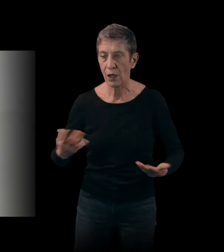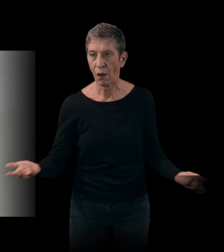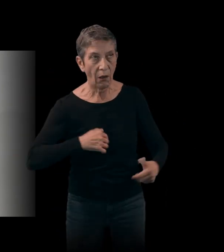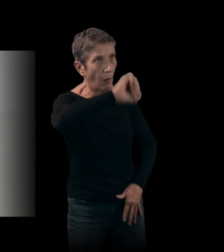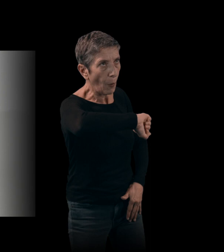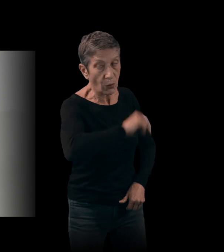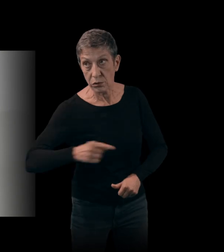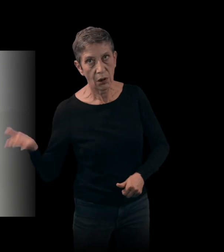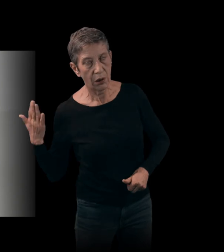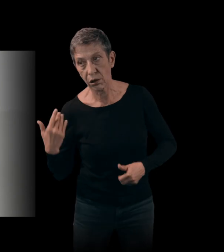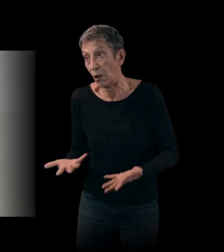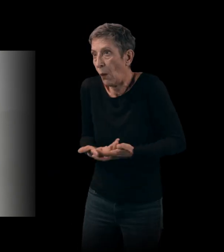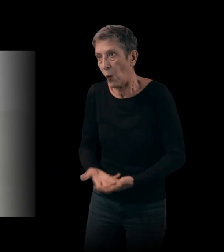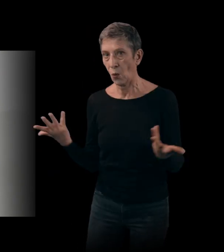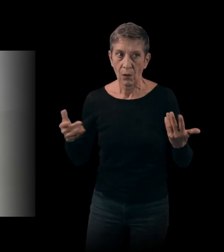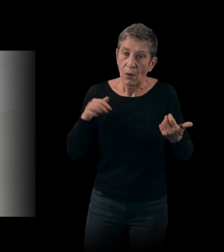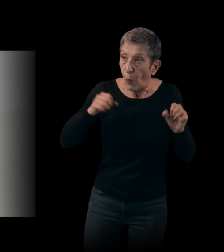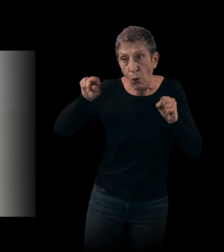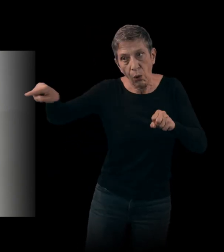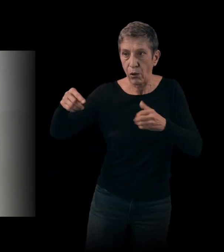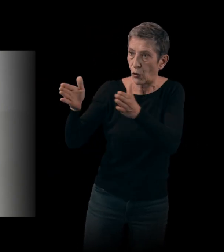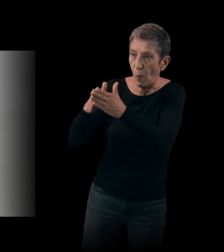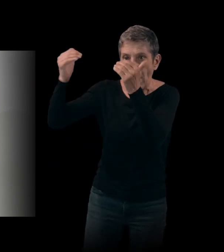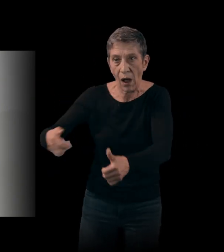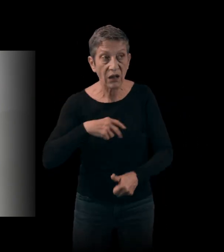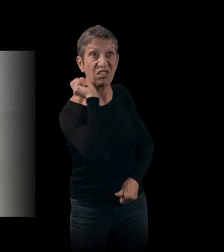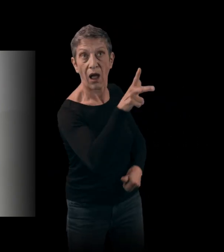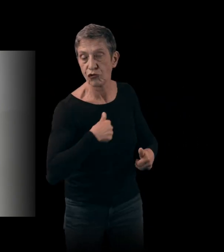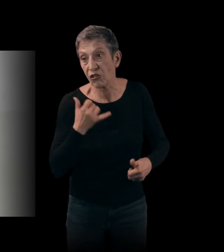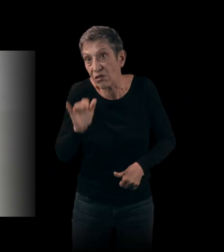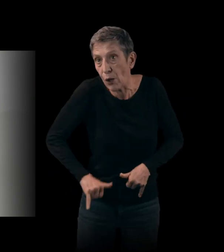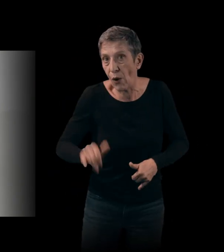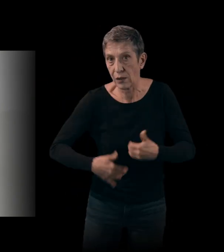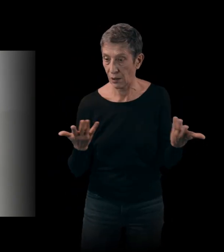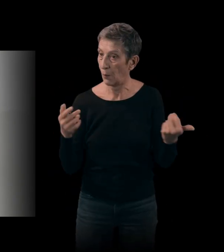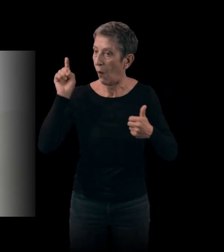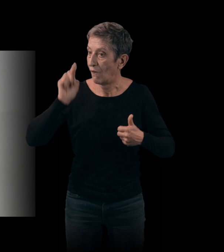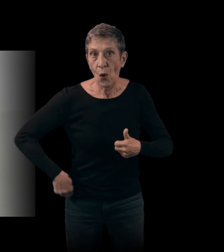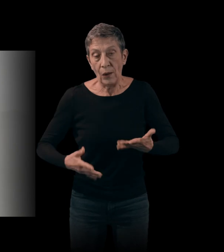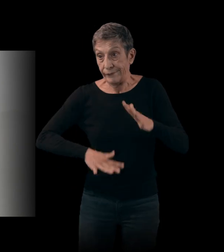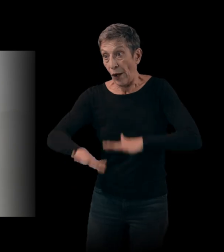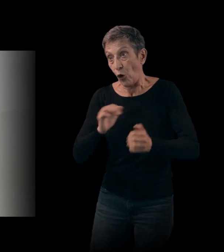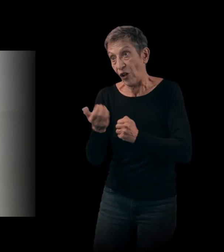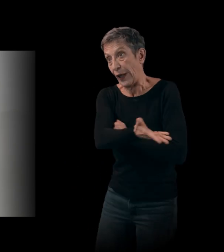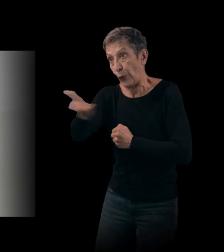tu ponces. Monsieur, vous ne pouvez pas dire aux petits d'arrêter, je fais des tâches, c'est dégueulasse. Il faudra composer avec le bal des étonnés. Vincho ne fait pas relâche.